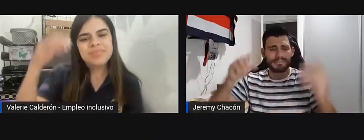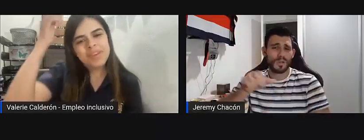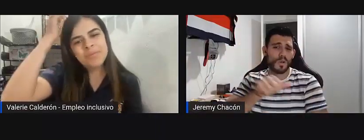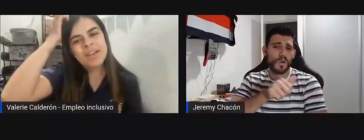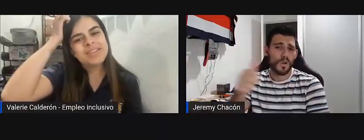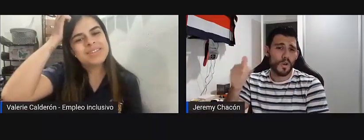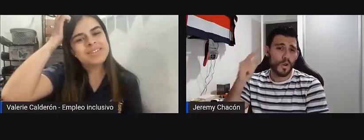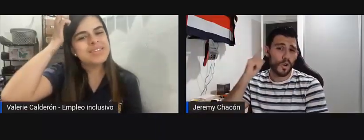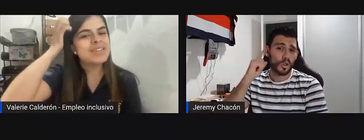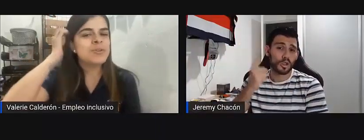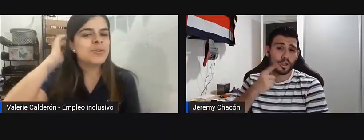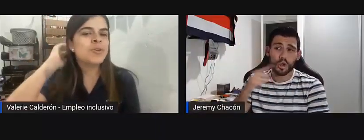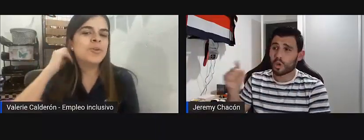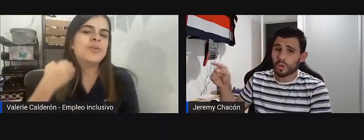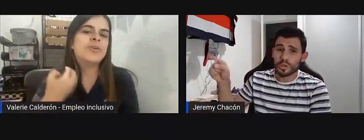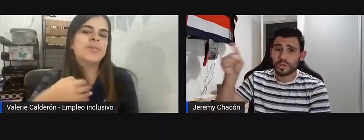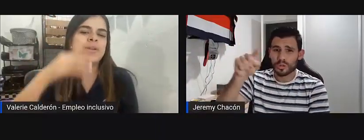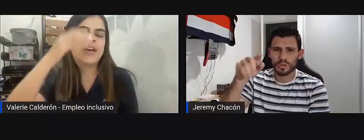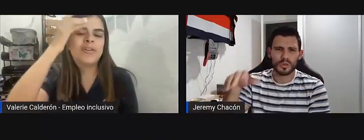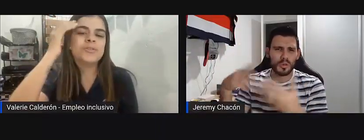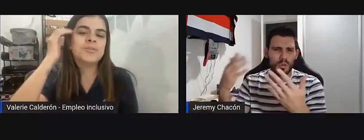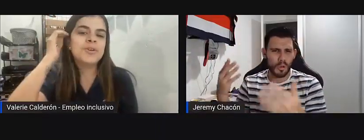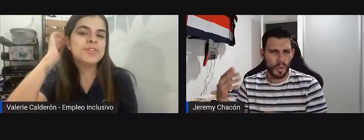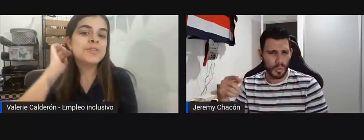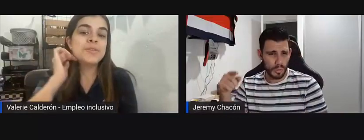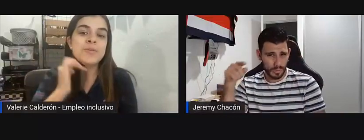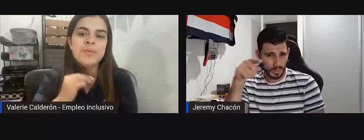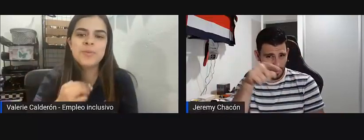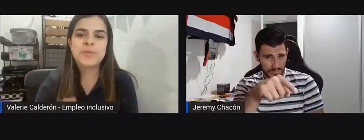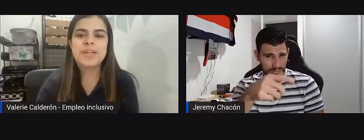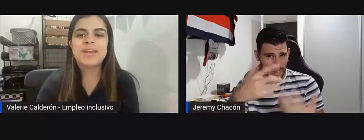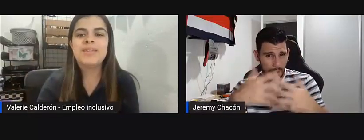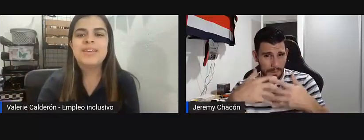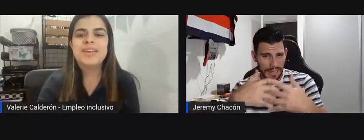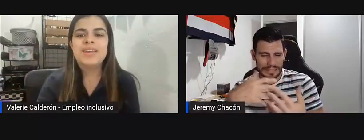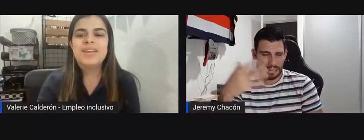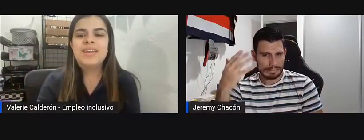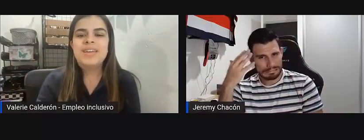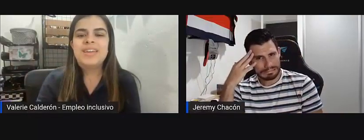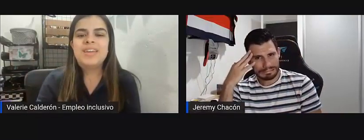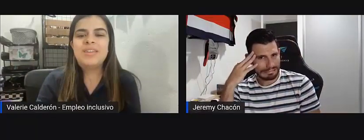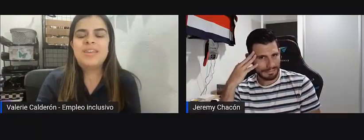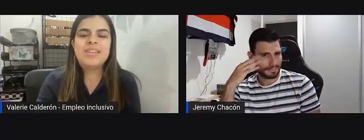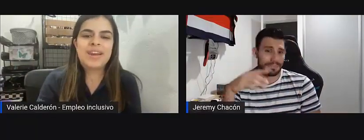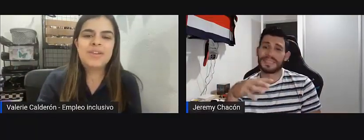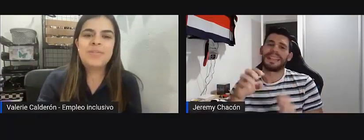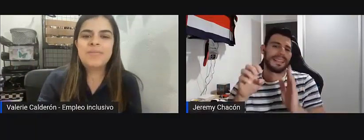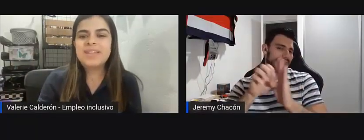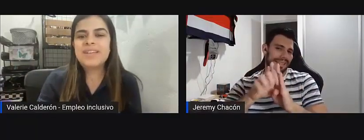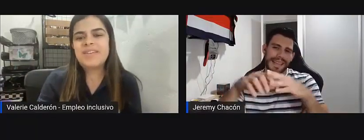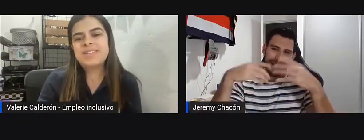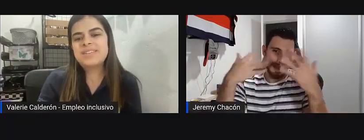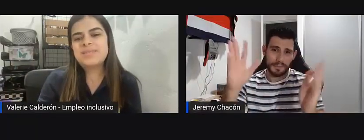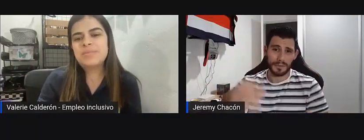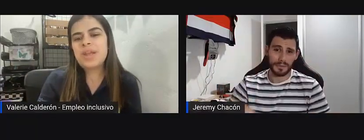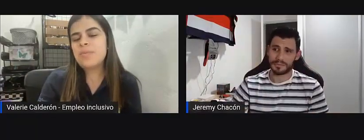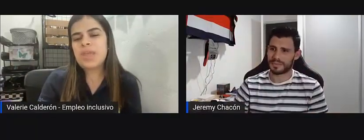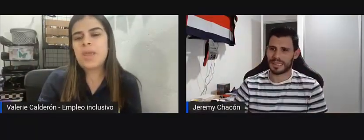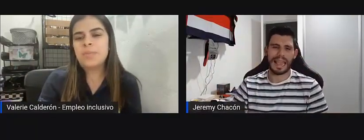es otro verdad con los sordos es otro mundo verdad y entrar a una empresa a veces para por ejemplo